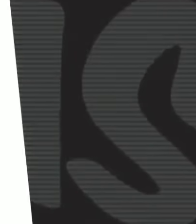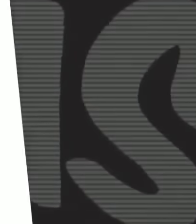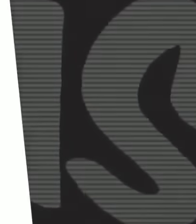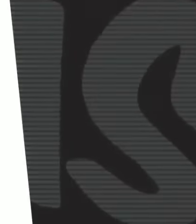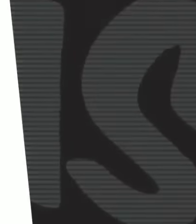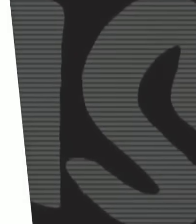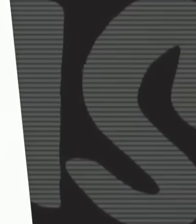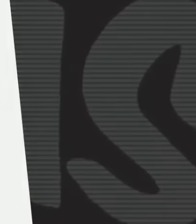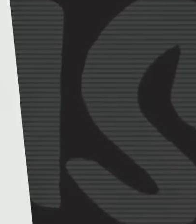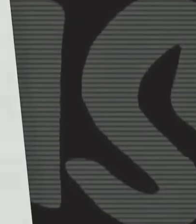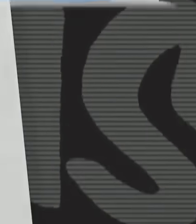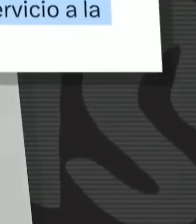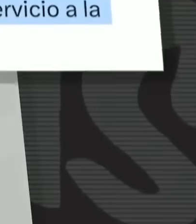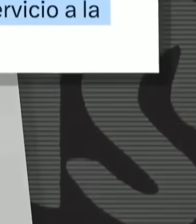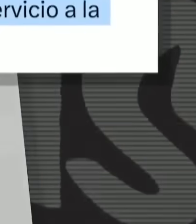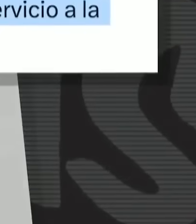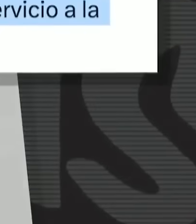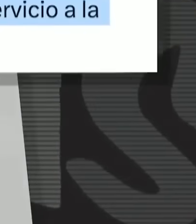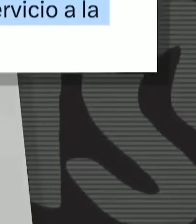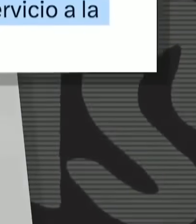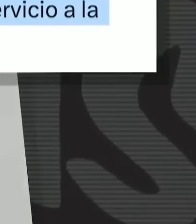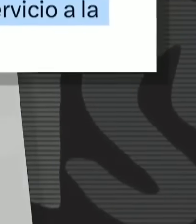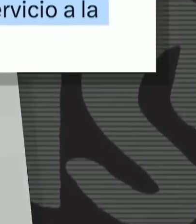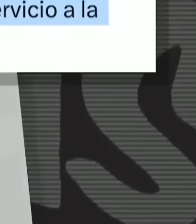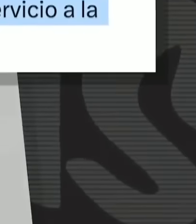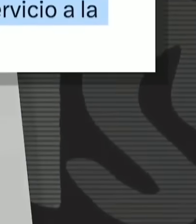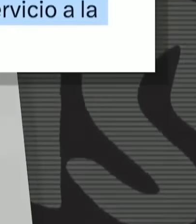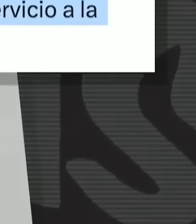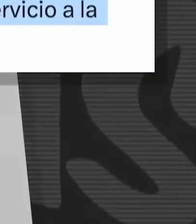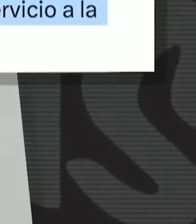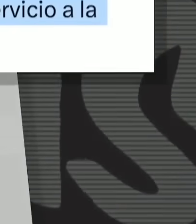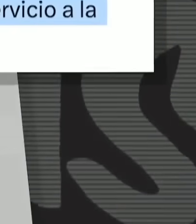Estado informó que las imágenes difundidas en redes sociales corresponden a la clínica